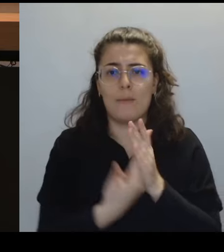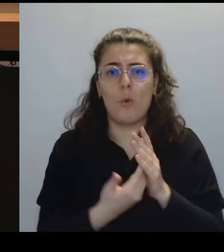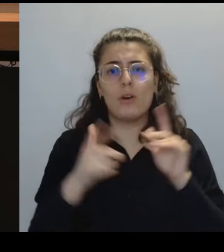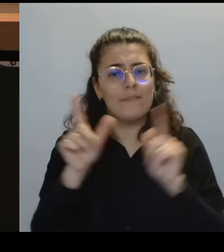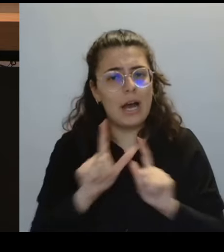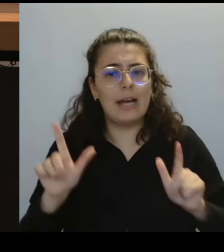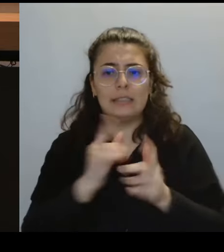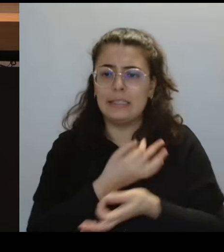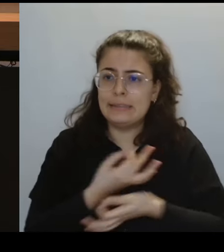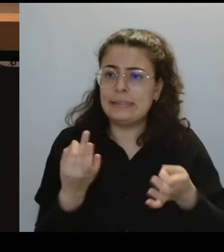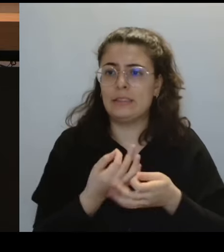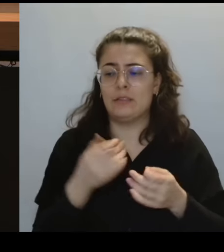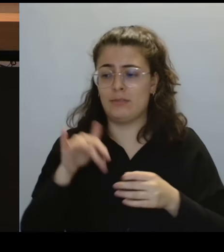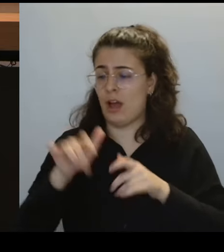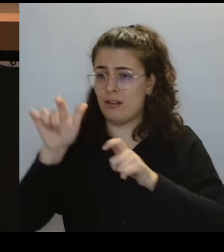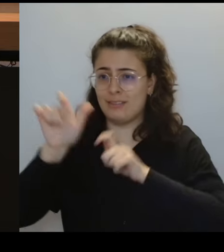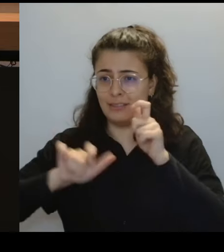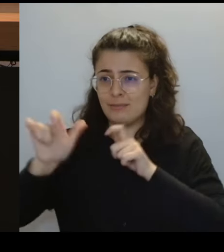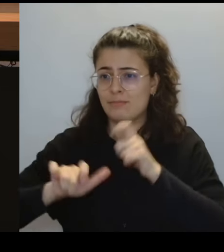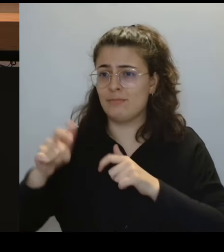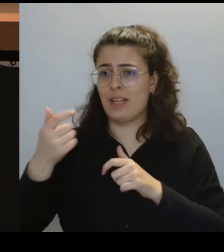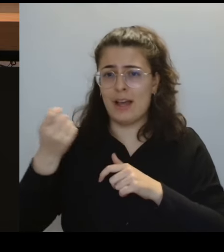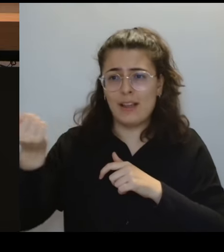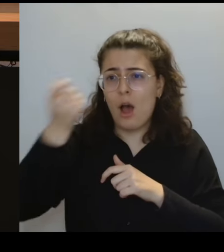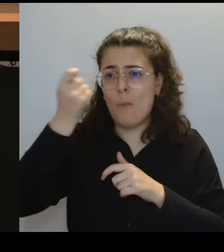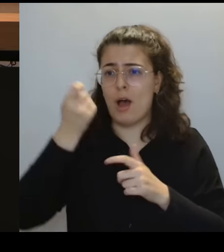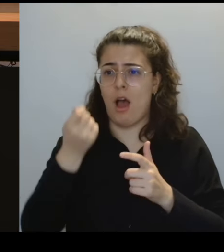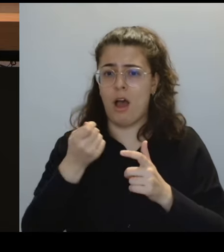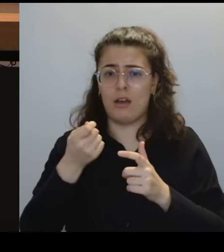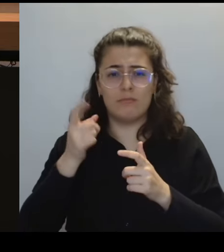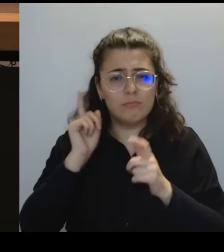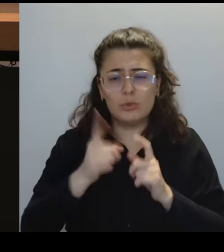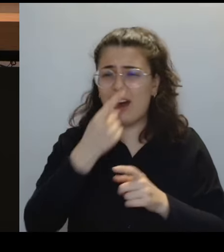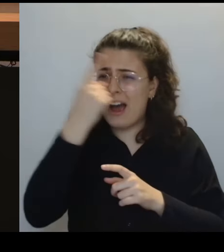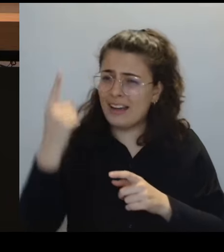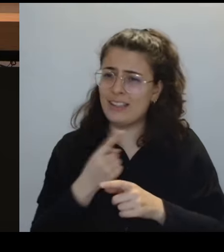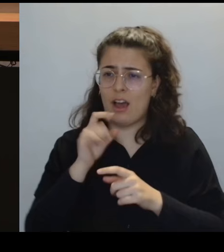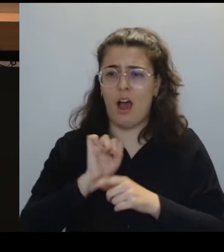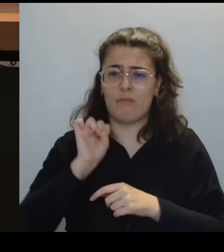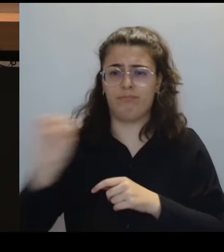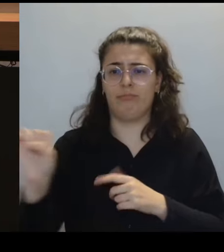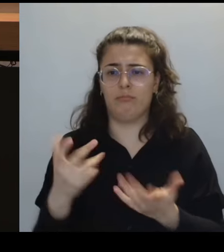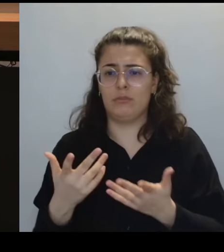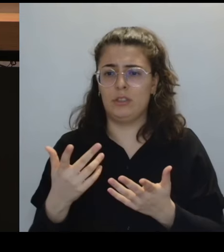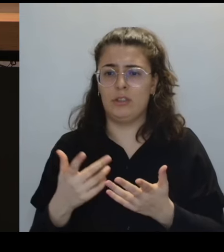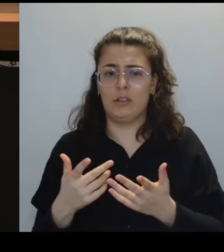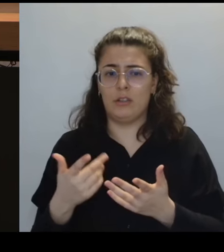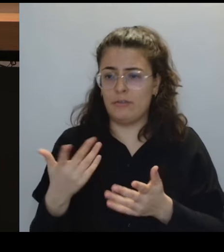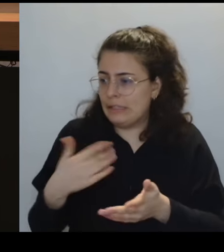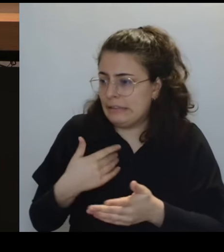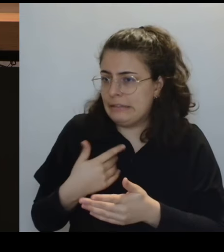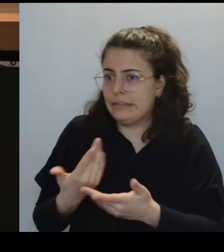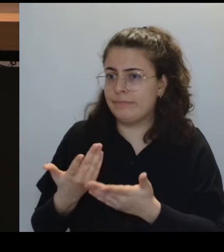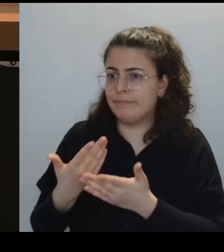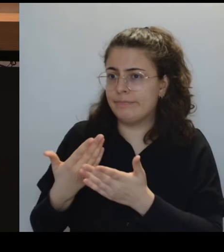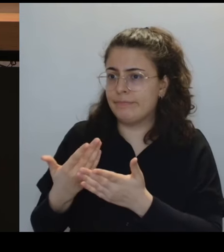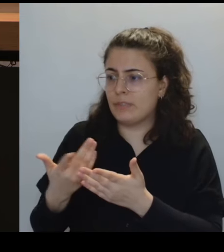teilweise über ein Jahr lang leben, wie der Senat auf meine schriftliche Anfrage auch einräumte. Und das ist in solchen beengten